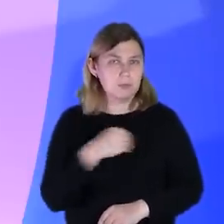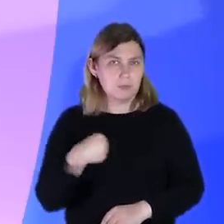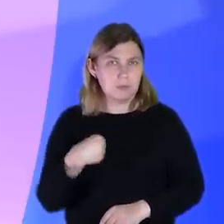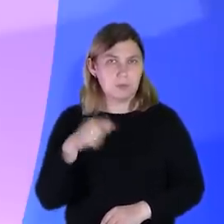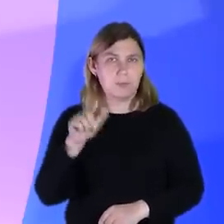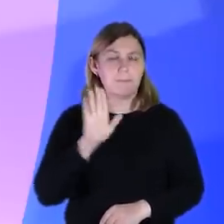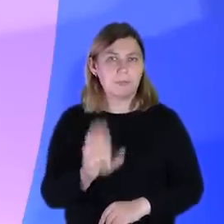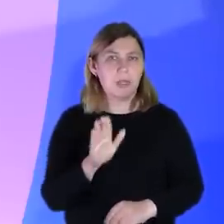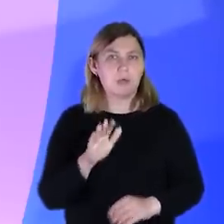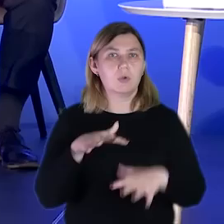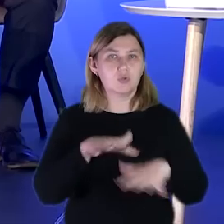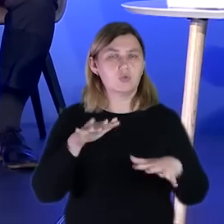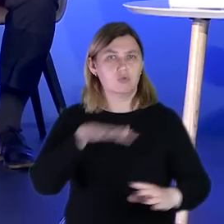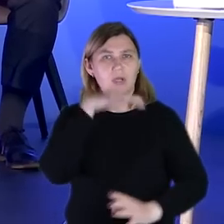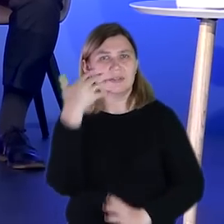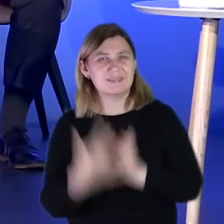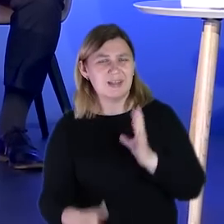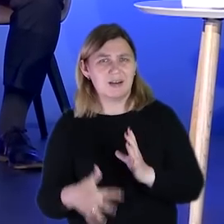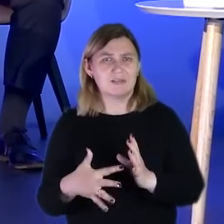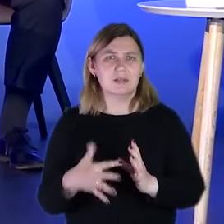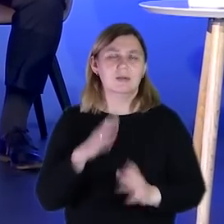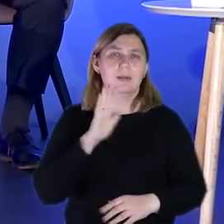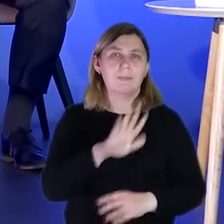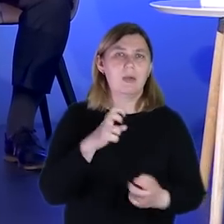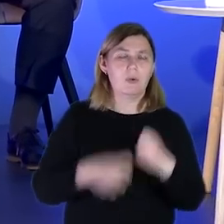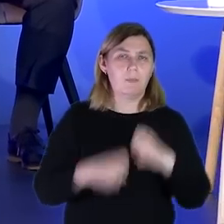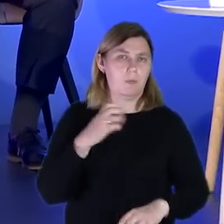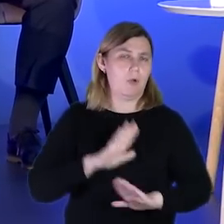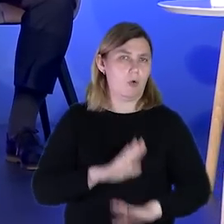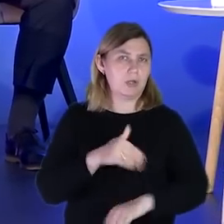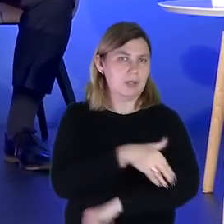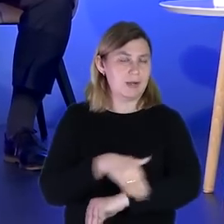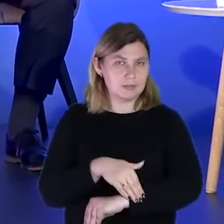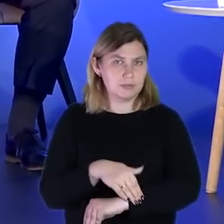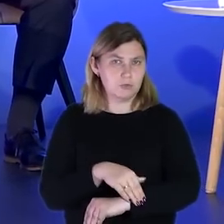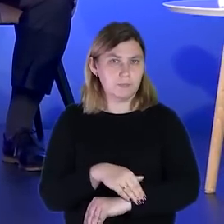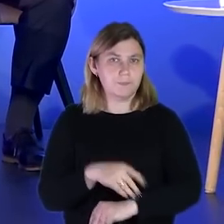ponosiły duże straty i miały problem z jej ochroną. A więc przed KOP-em,